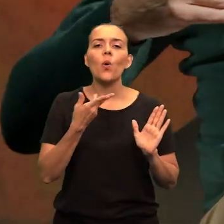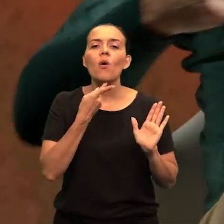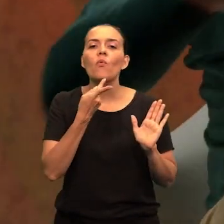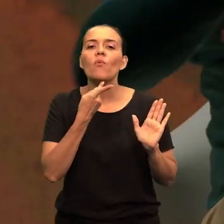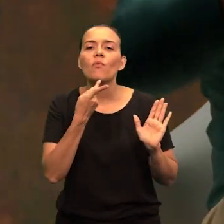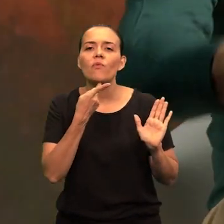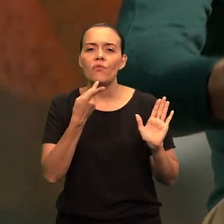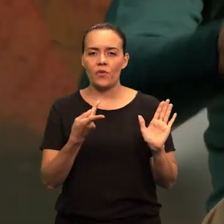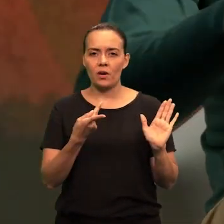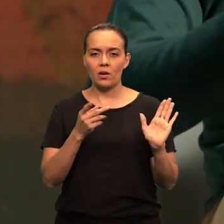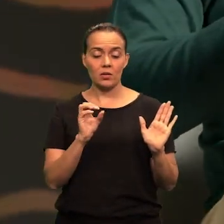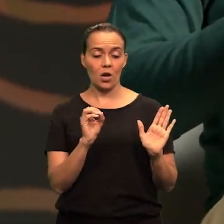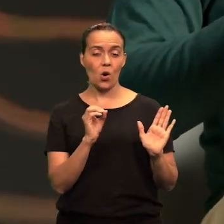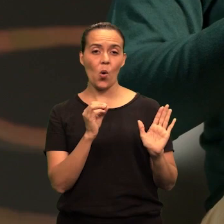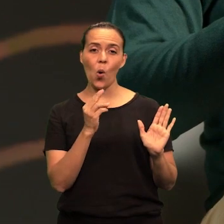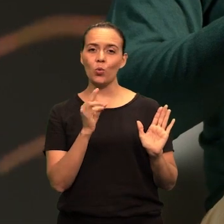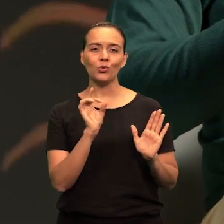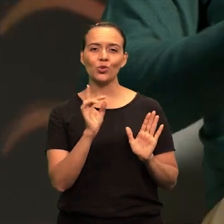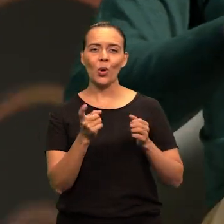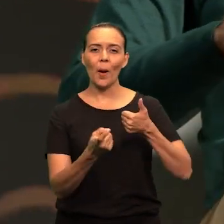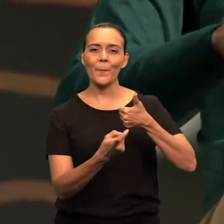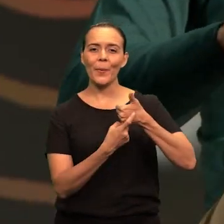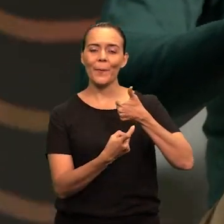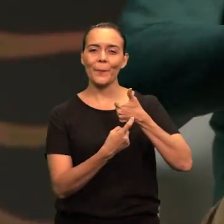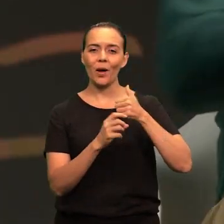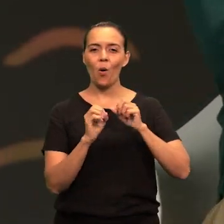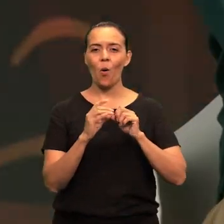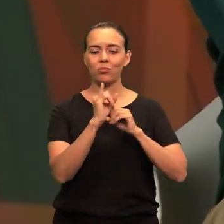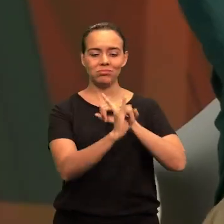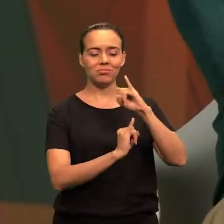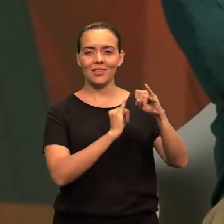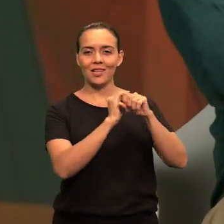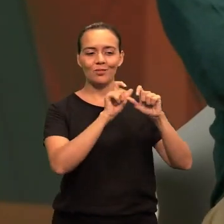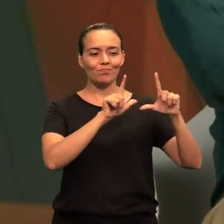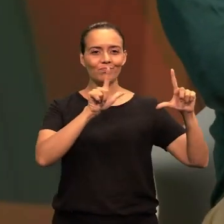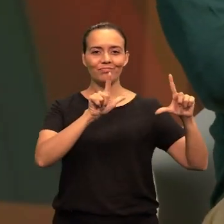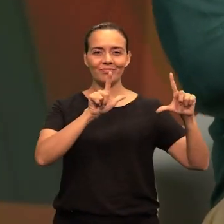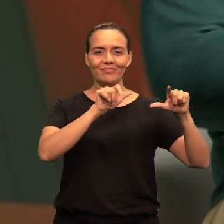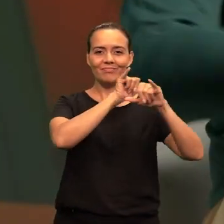ou uma lacração na rede social, onde o bem comum deixa de ser pensado.